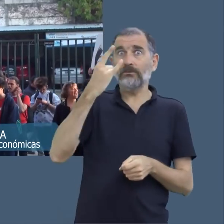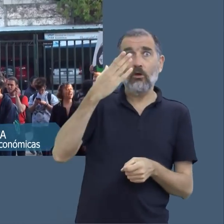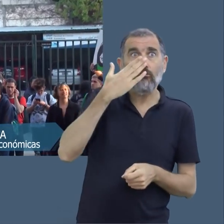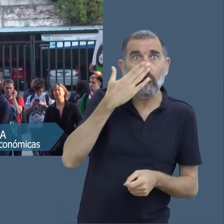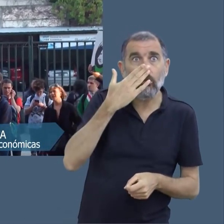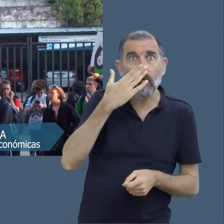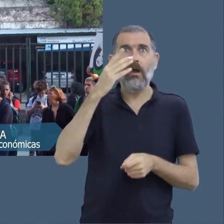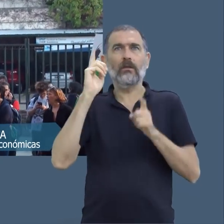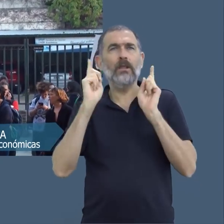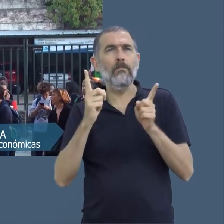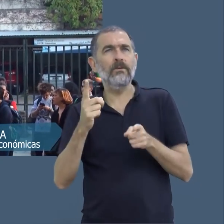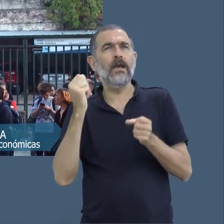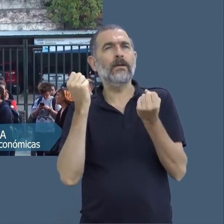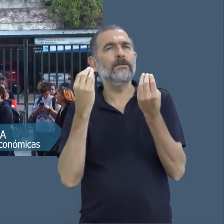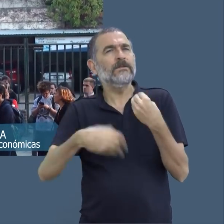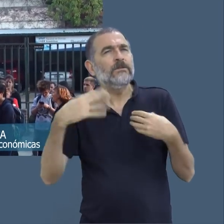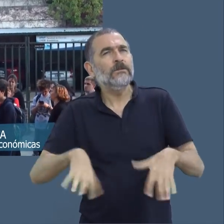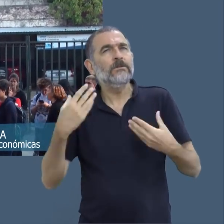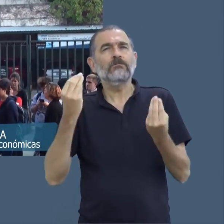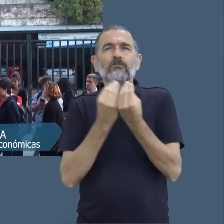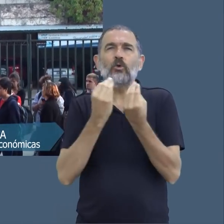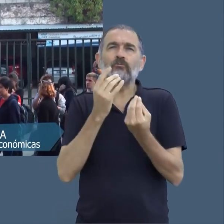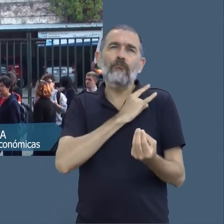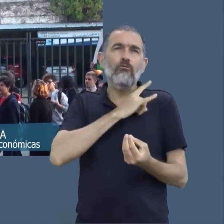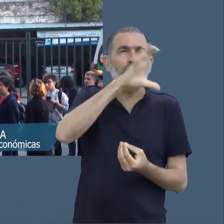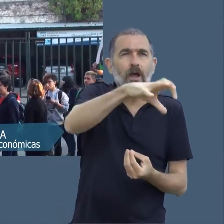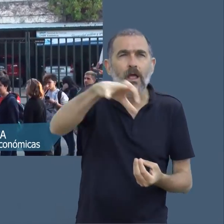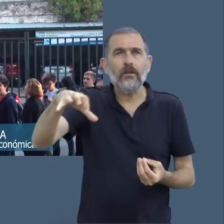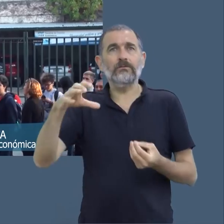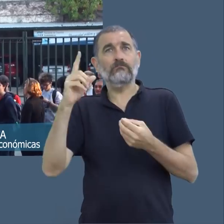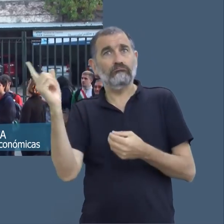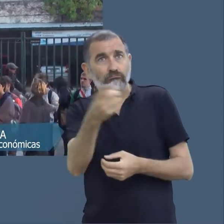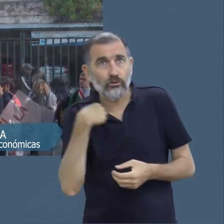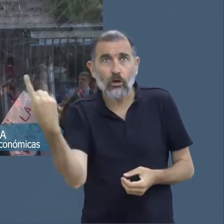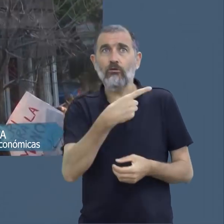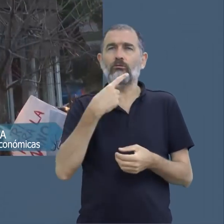universidades como la Universidad de La Pampa, La Universidad de San Juan, la Universidad